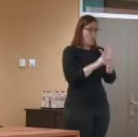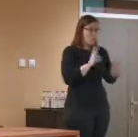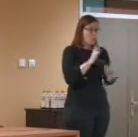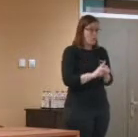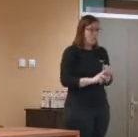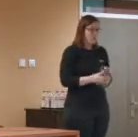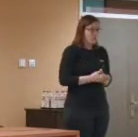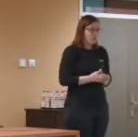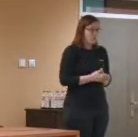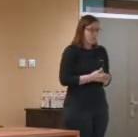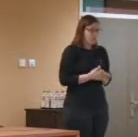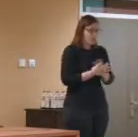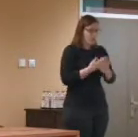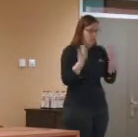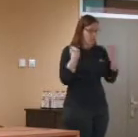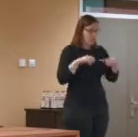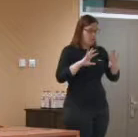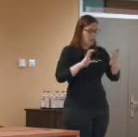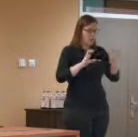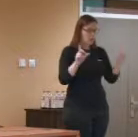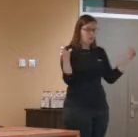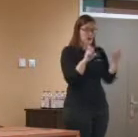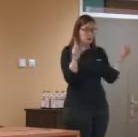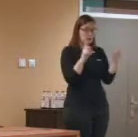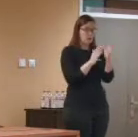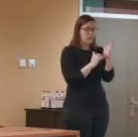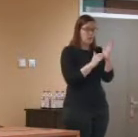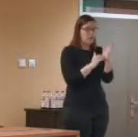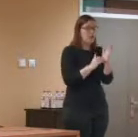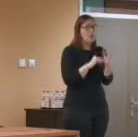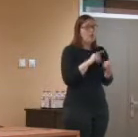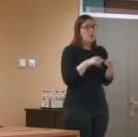y después quiero hablar también del periodismo de investación, que alguna vez